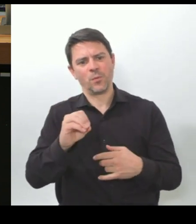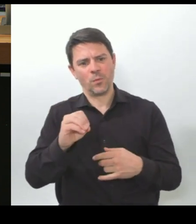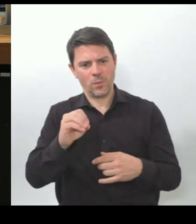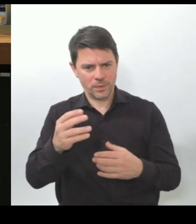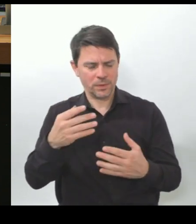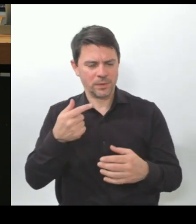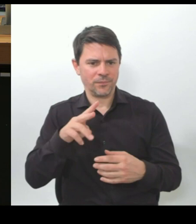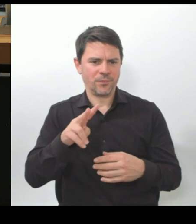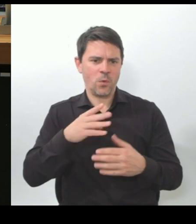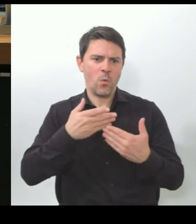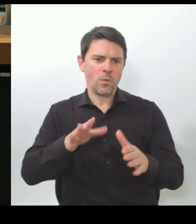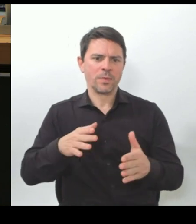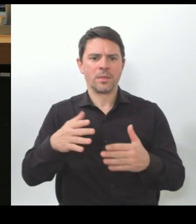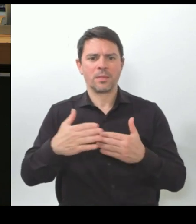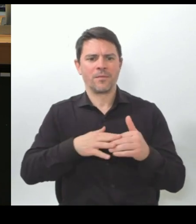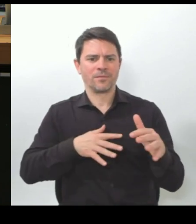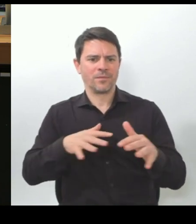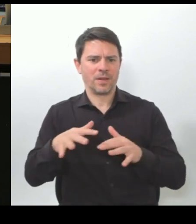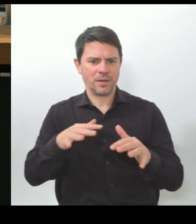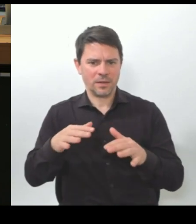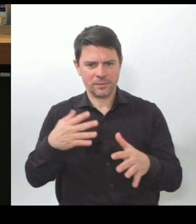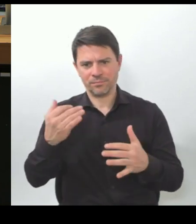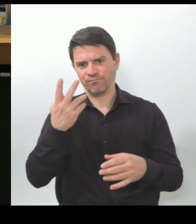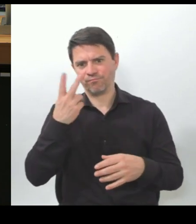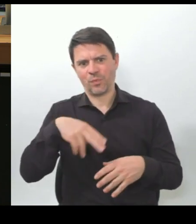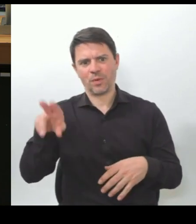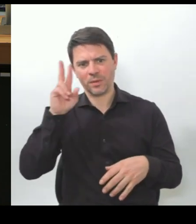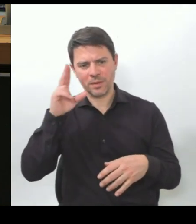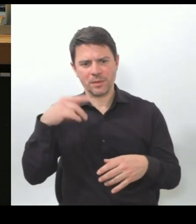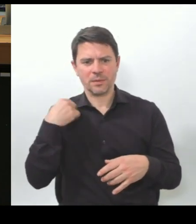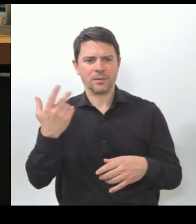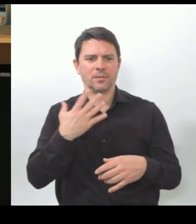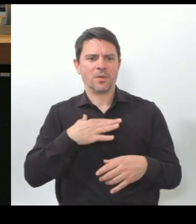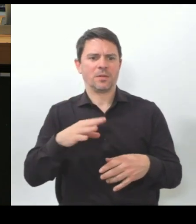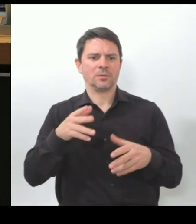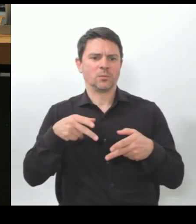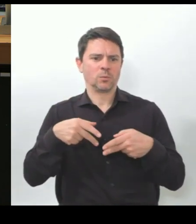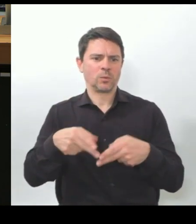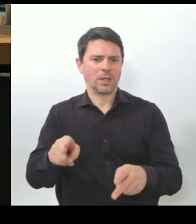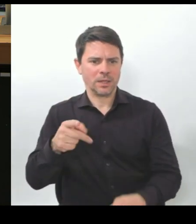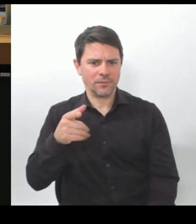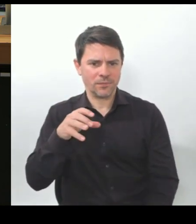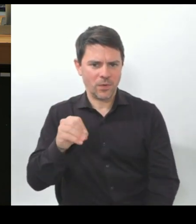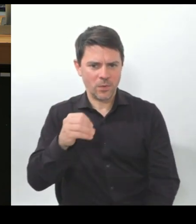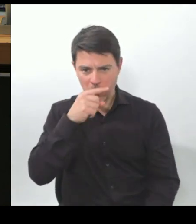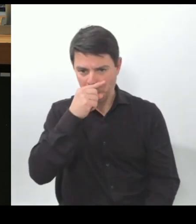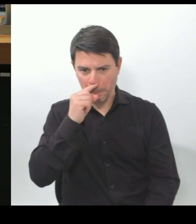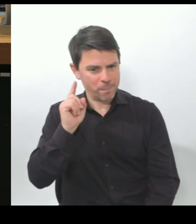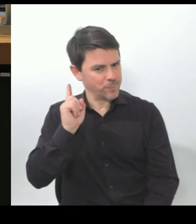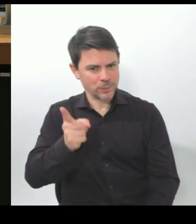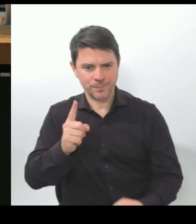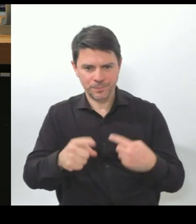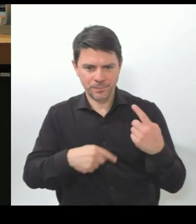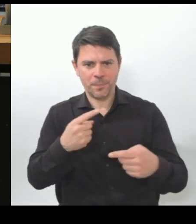Wir haben überhaupt erst mal diese Trassierungs - Studie für die Nahverkehrs Tangente auf den Weg gebracht. Das haben sie uns zu verdanken.